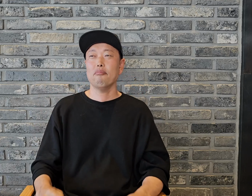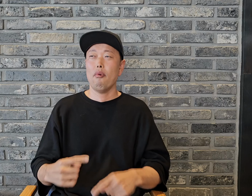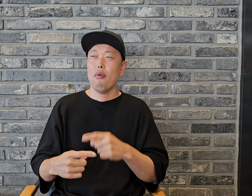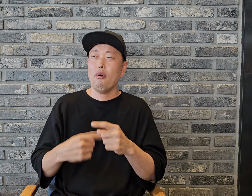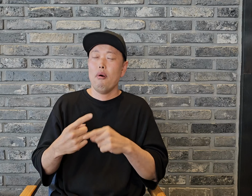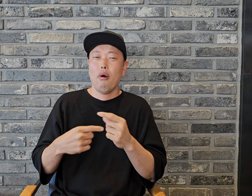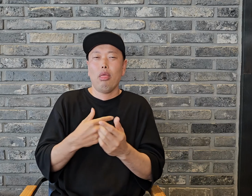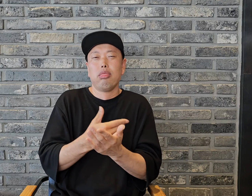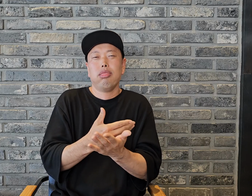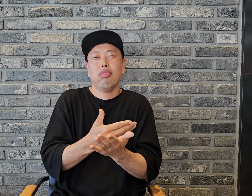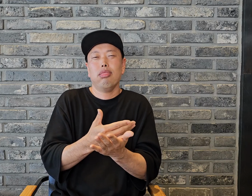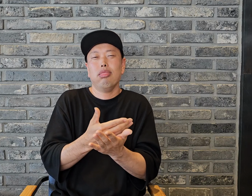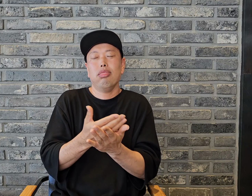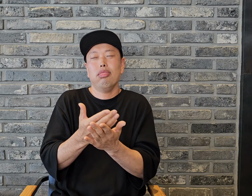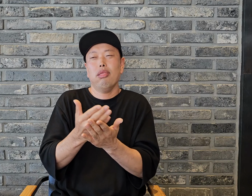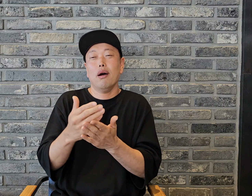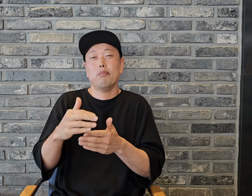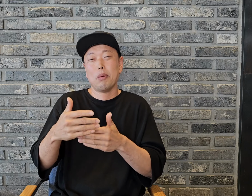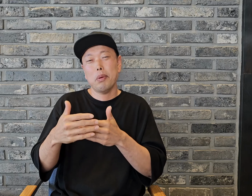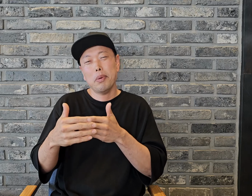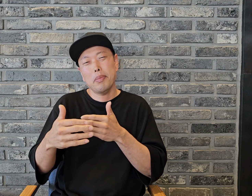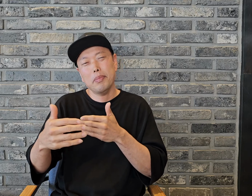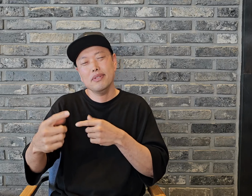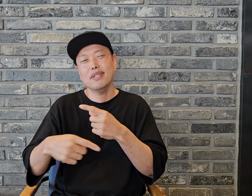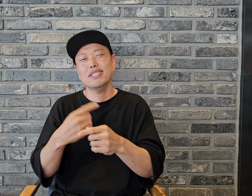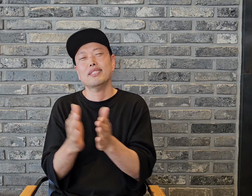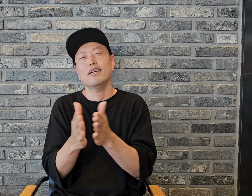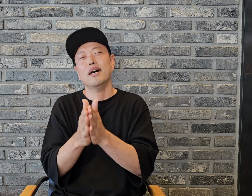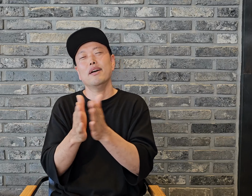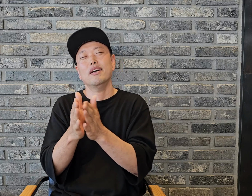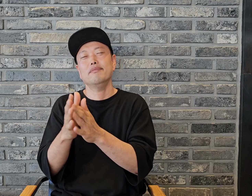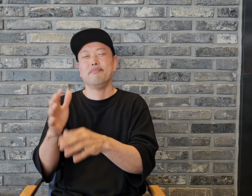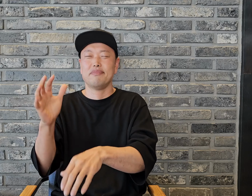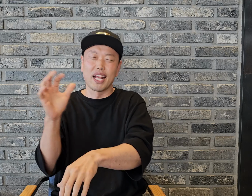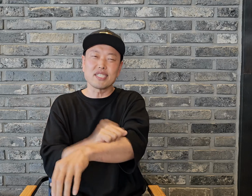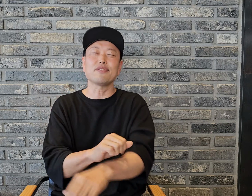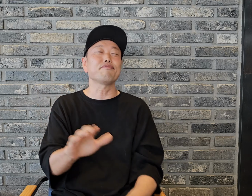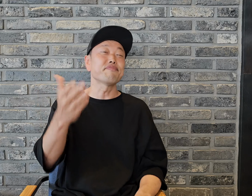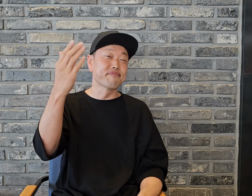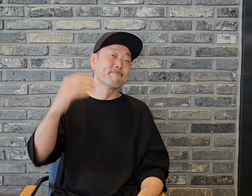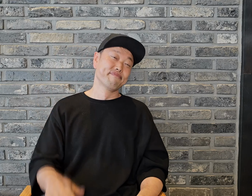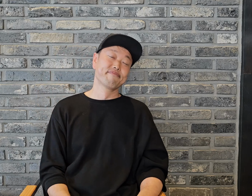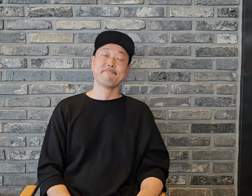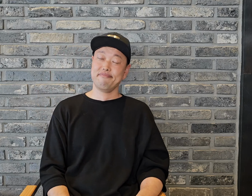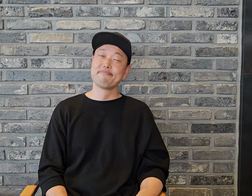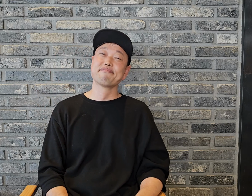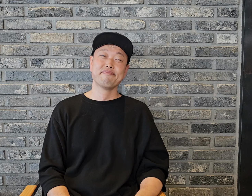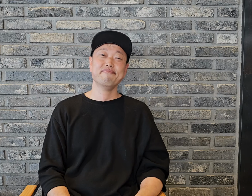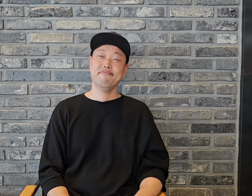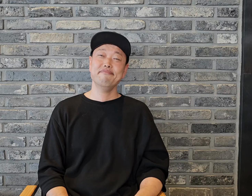(Conocí a mucha gente) Aprendí varios lenguajes de señas y, a medida que pasó el tiempo, mejoré en el lenguaje de señas.